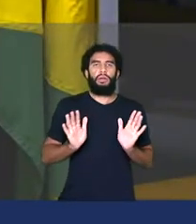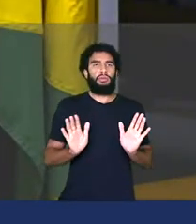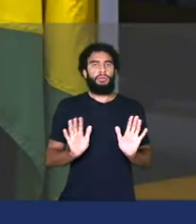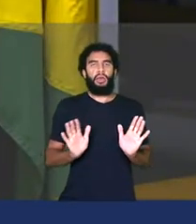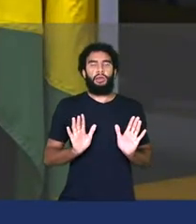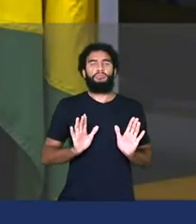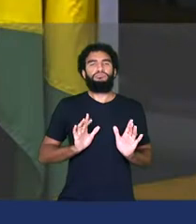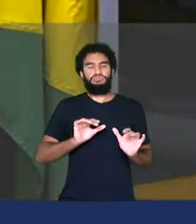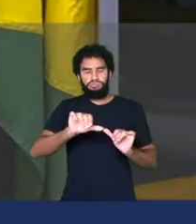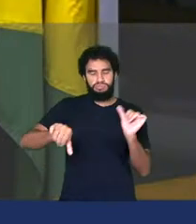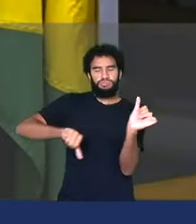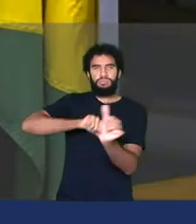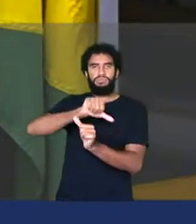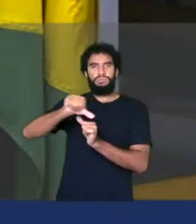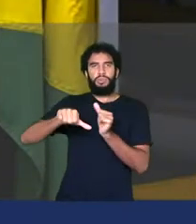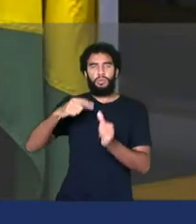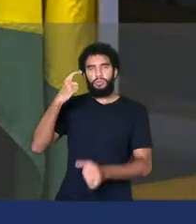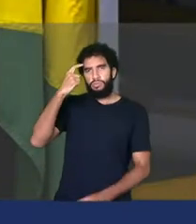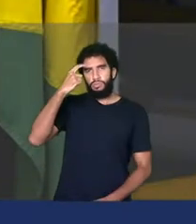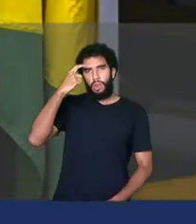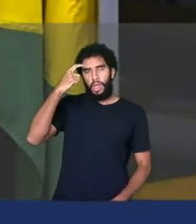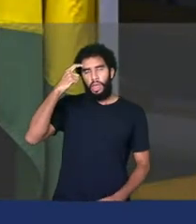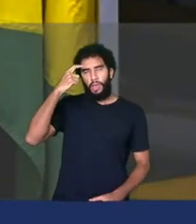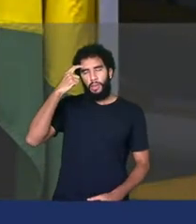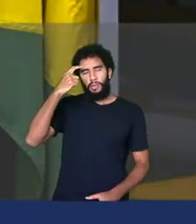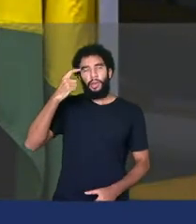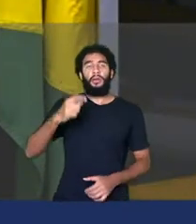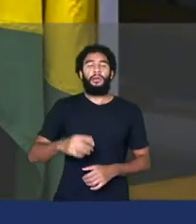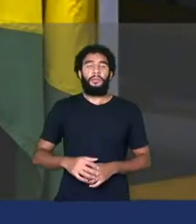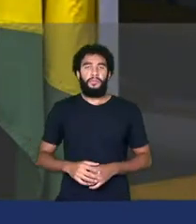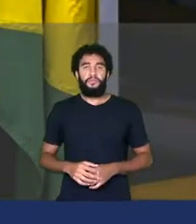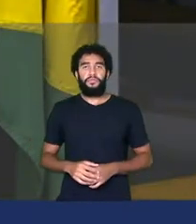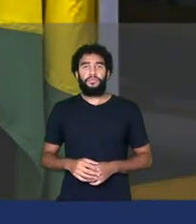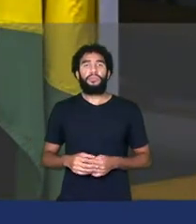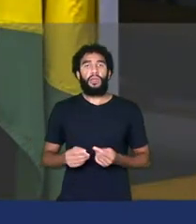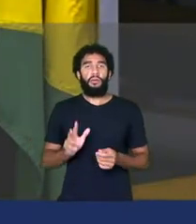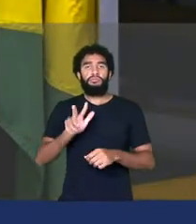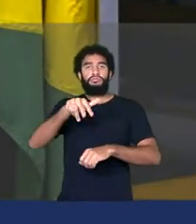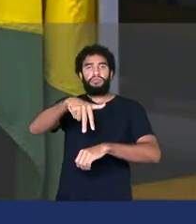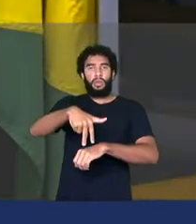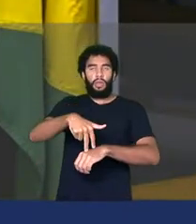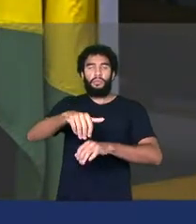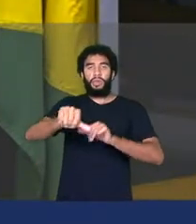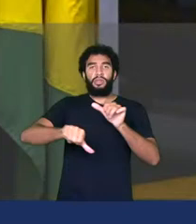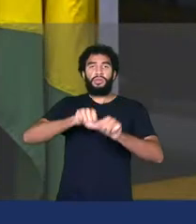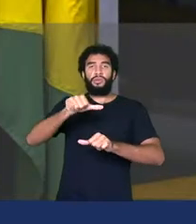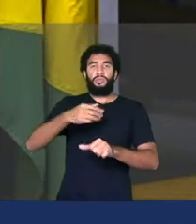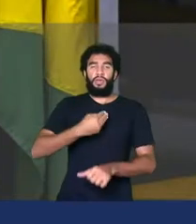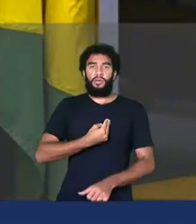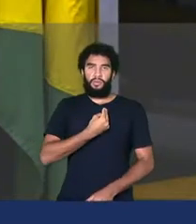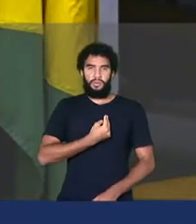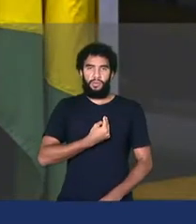MULHER SAIA DA SUA ZONA EM CONFORTO, MUDE A SUA MANEIRA DE PENSAR E SE COLOQUE É DISPOSIÇÃO PARA TRANSFORMAR A REALIDADE. EU SOU PROFESSORA DE EMPREENDEDORISMO E CADA VEZ